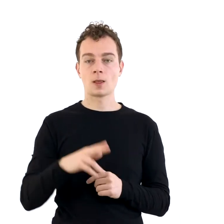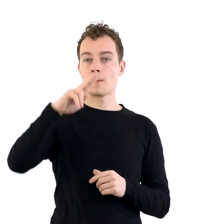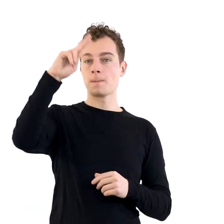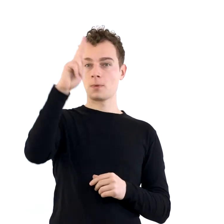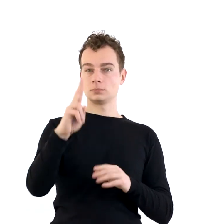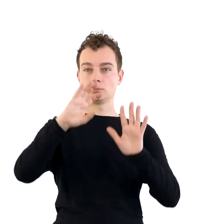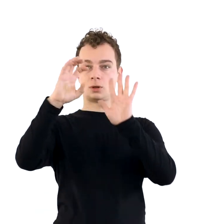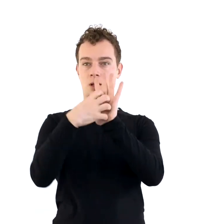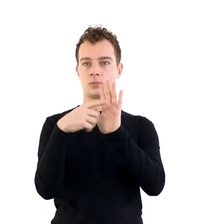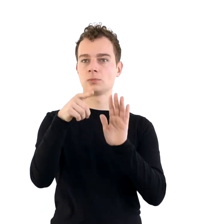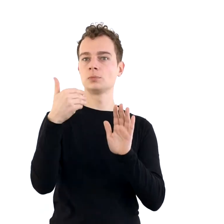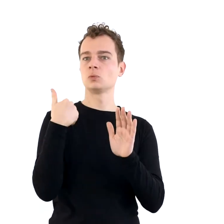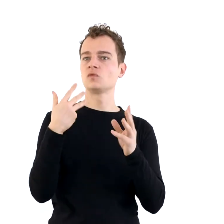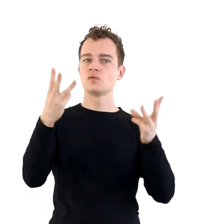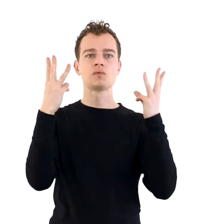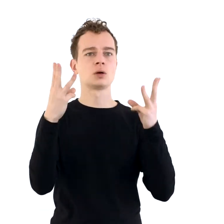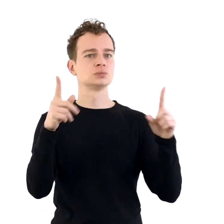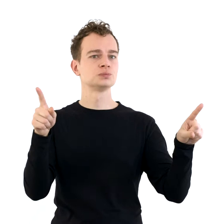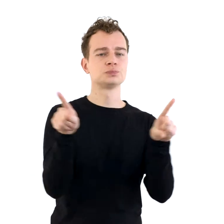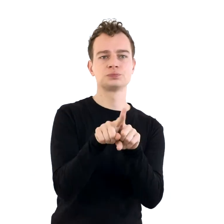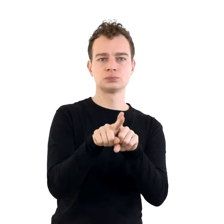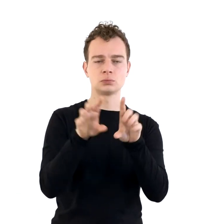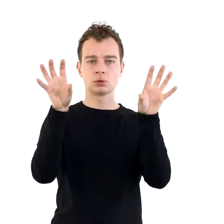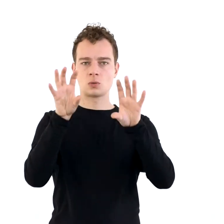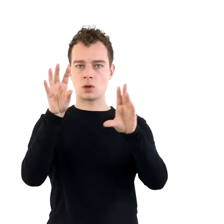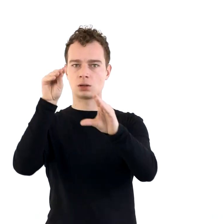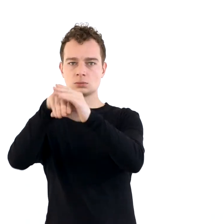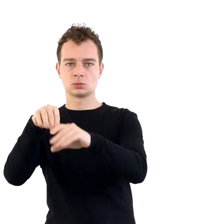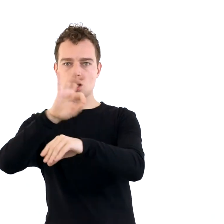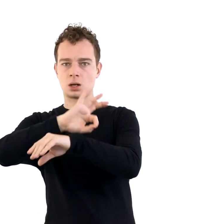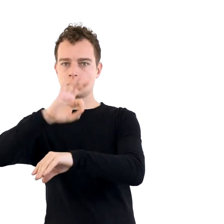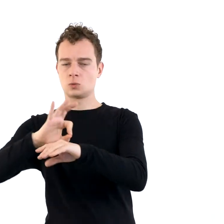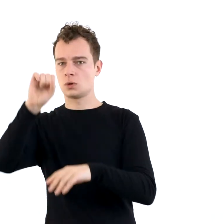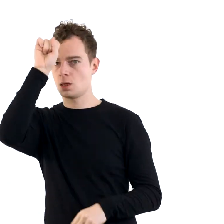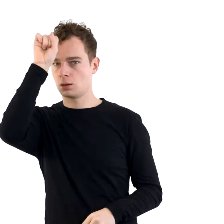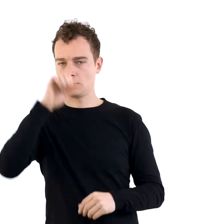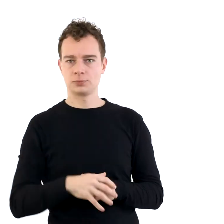Malarstwo i relief pełniły też funkcję dekoracyjną w architekturze egipskiej.